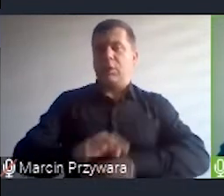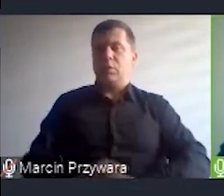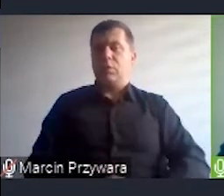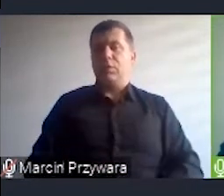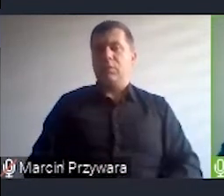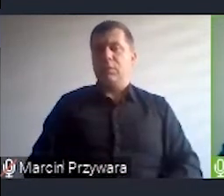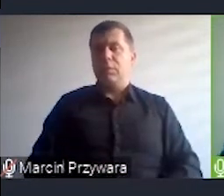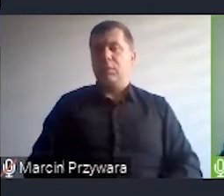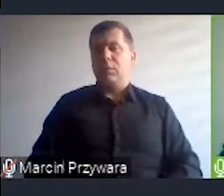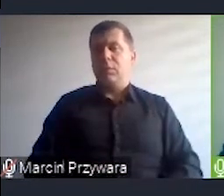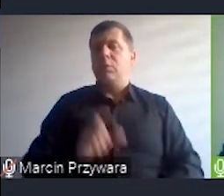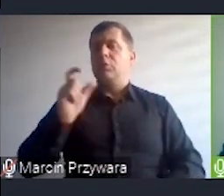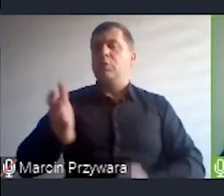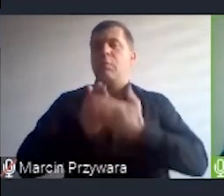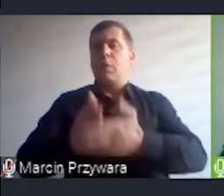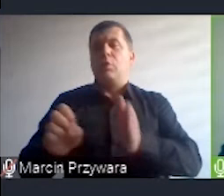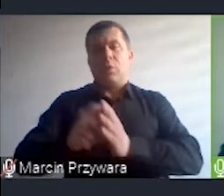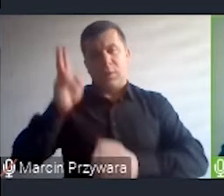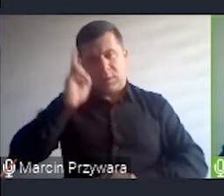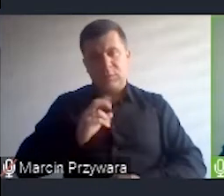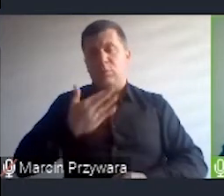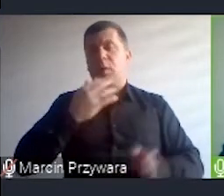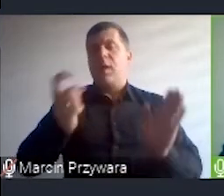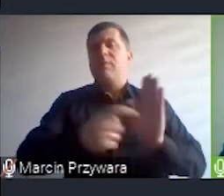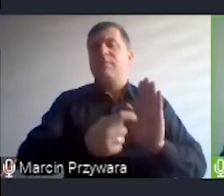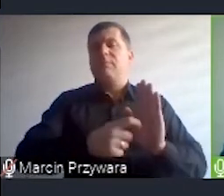I co poradziłem instytucji, co mówią wytyczne kwalifikowalności?